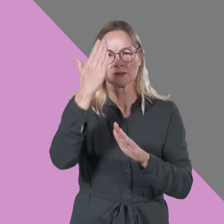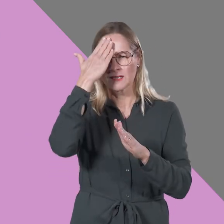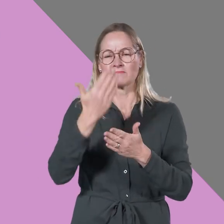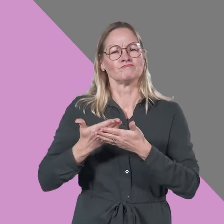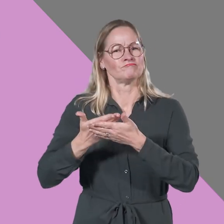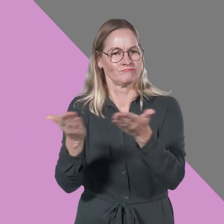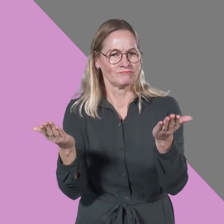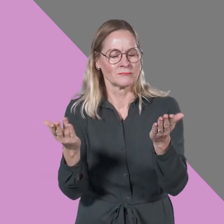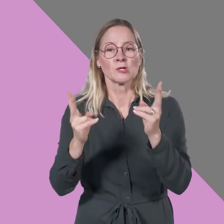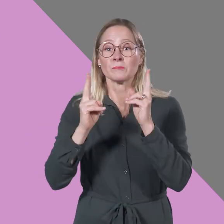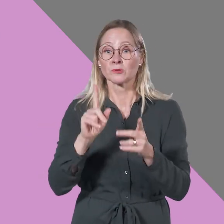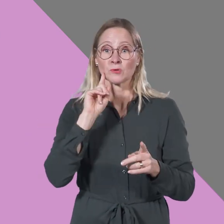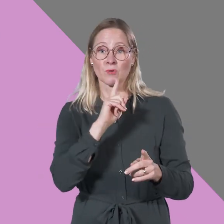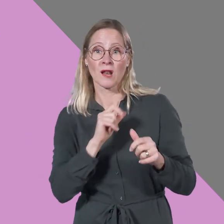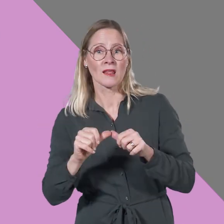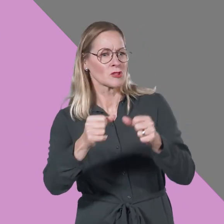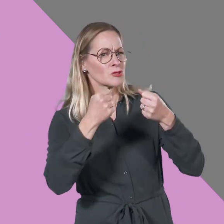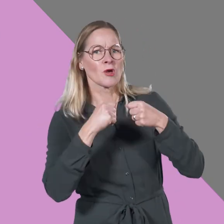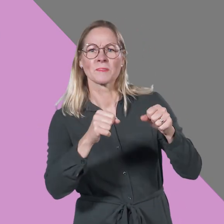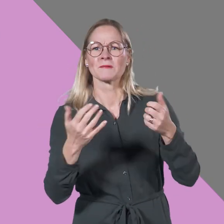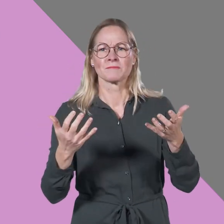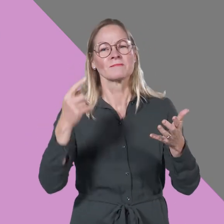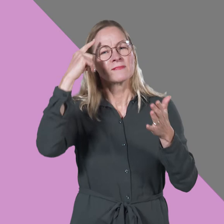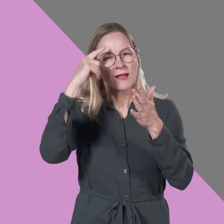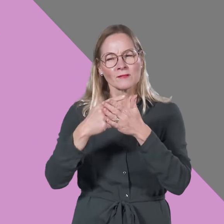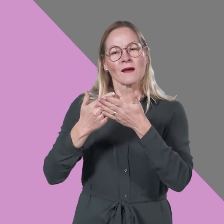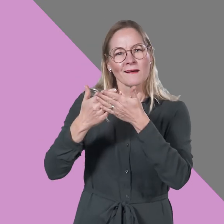sekä Kuurojen Liiton toiminnasta ihmisille, -